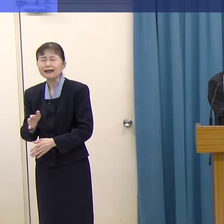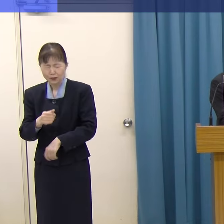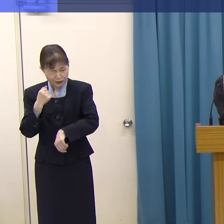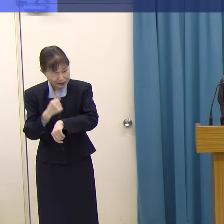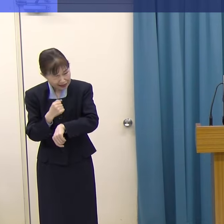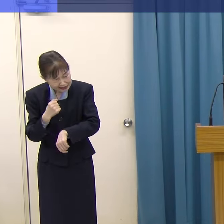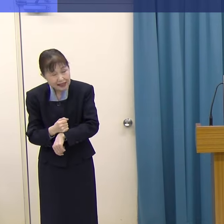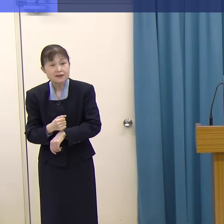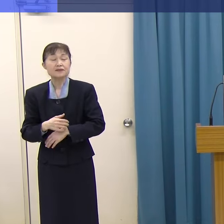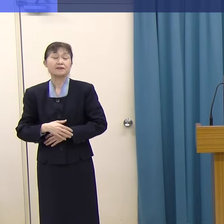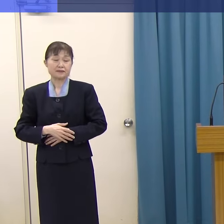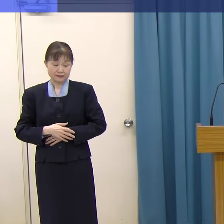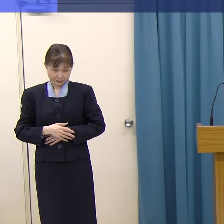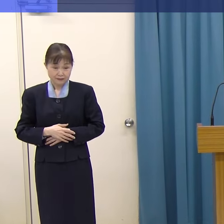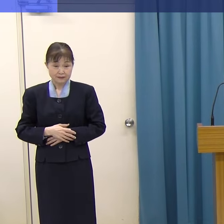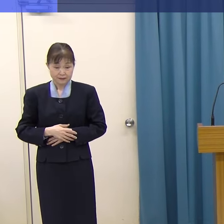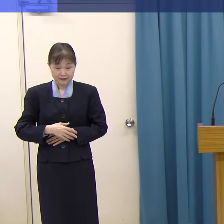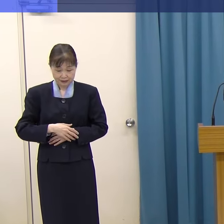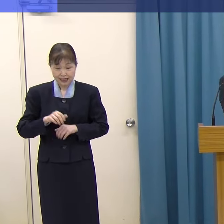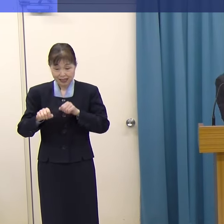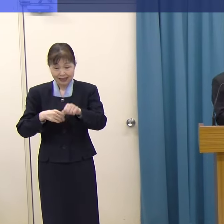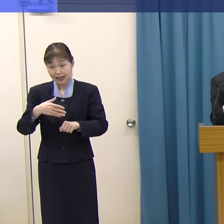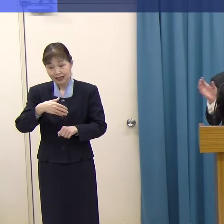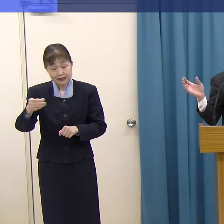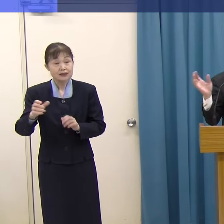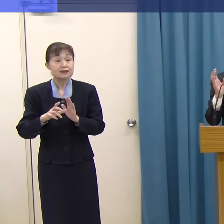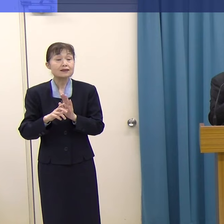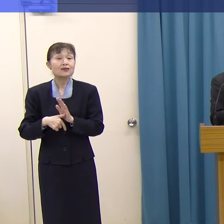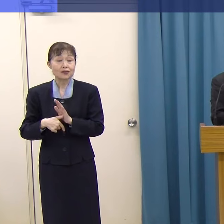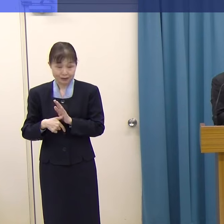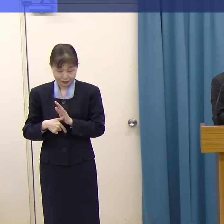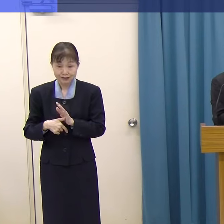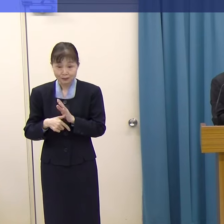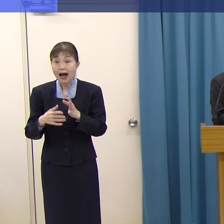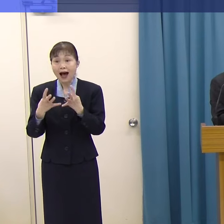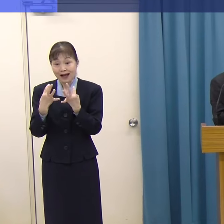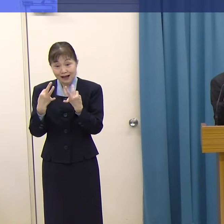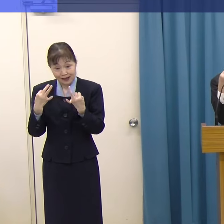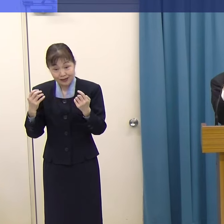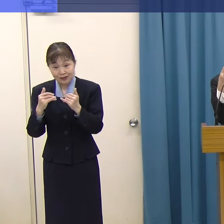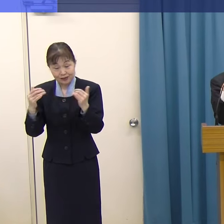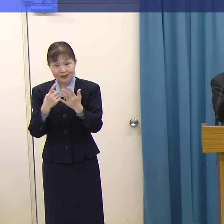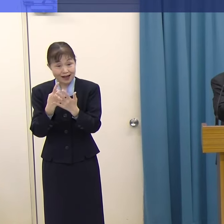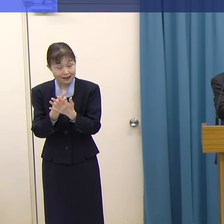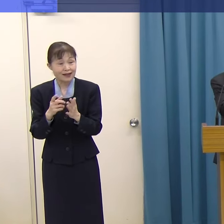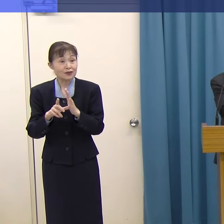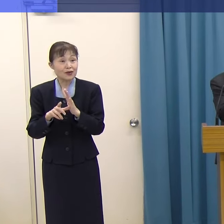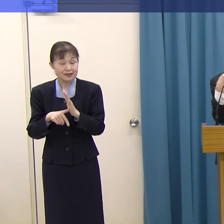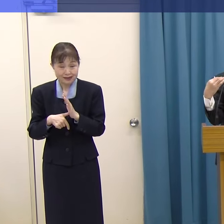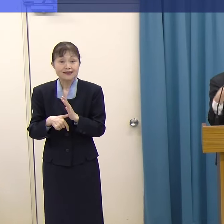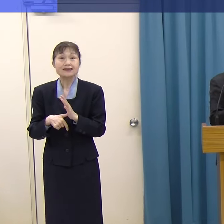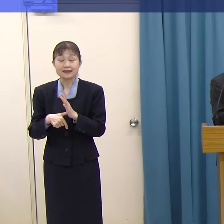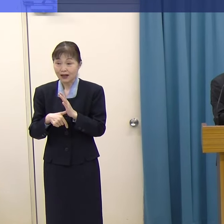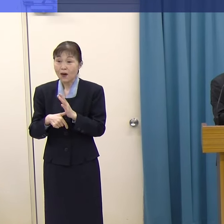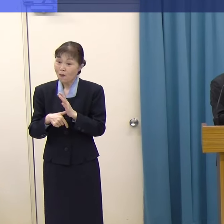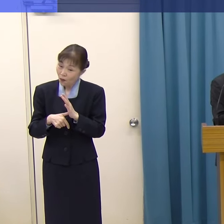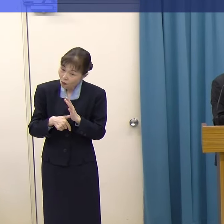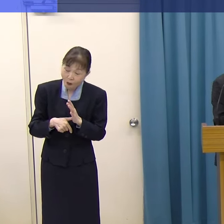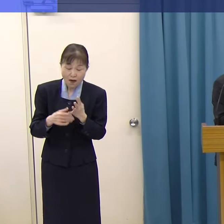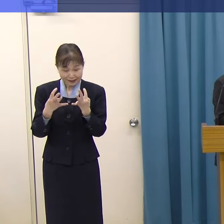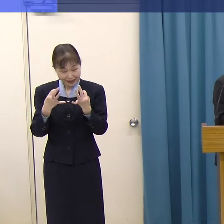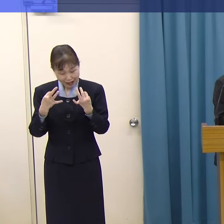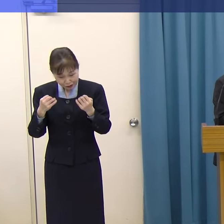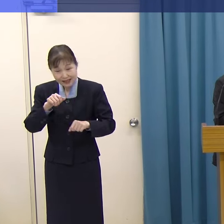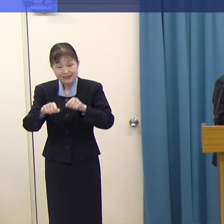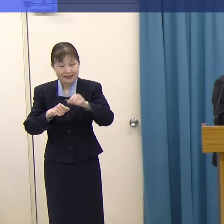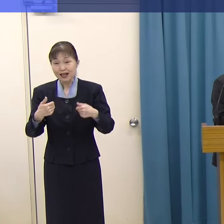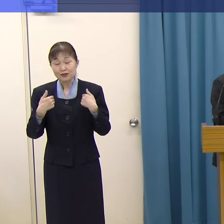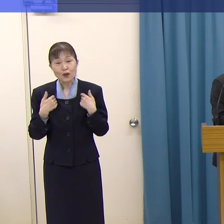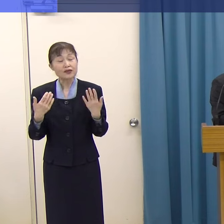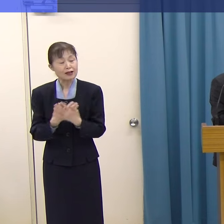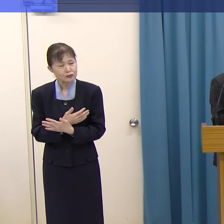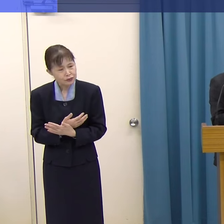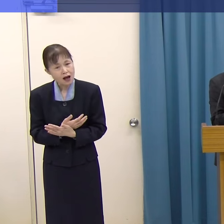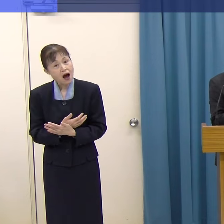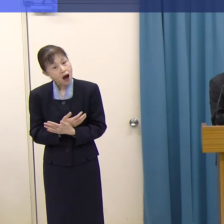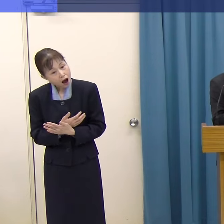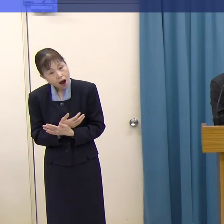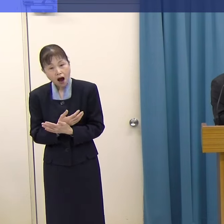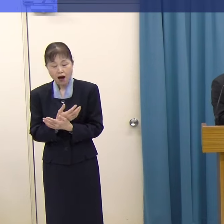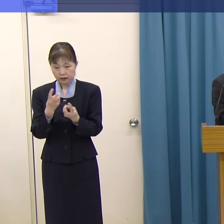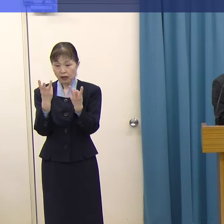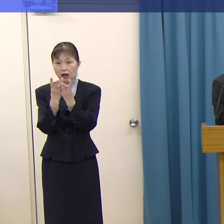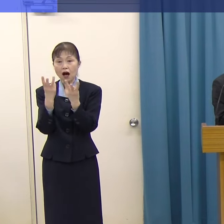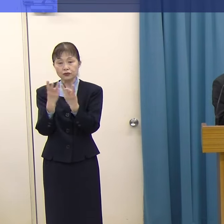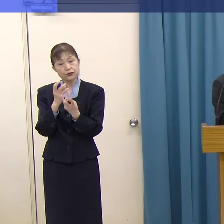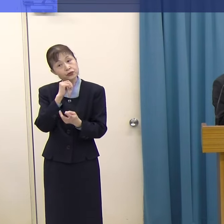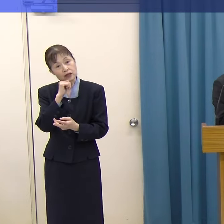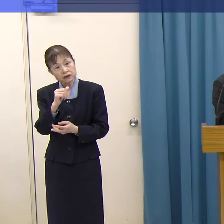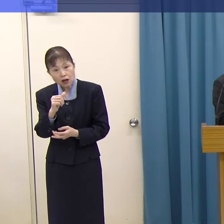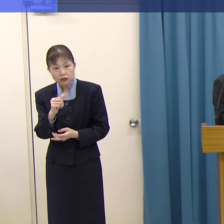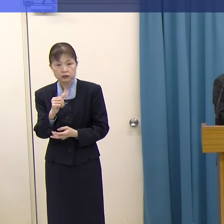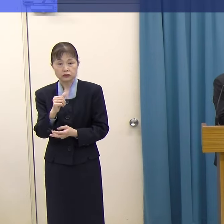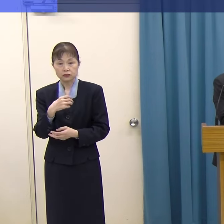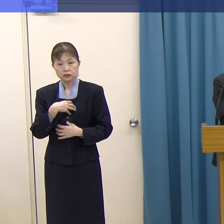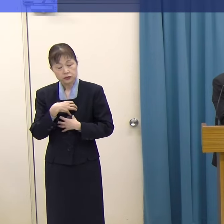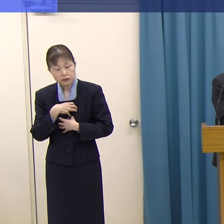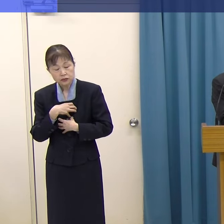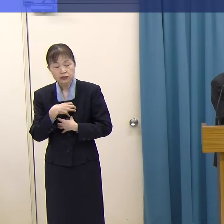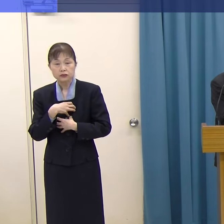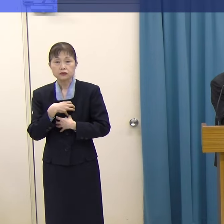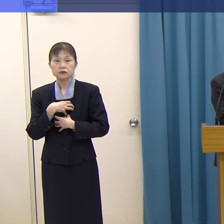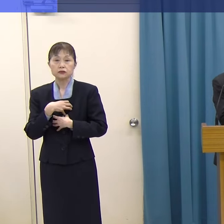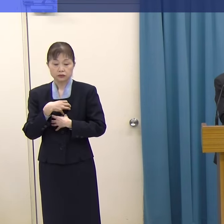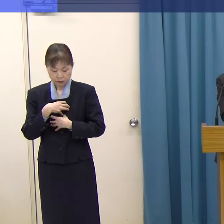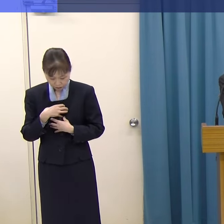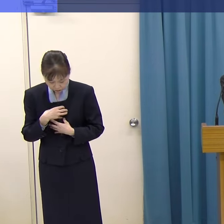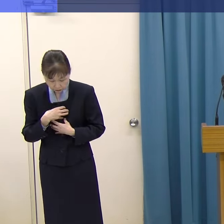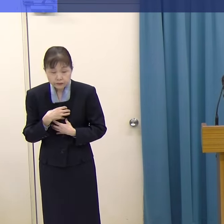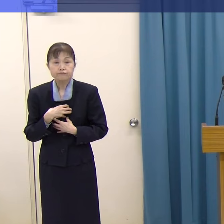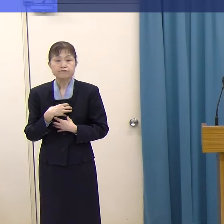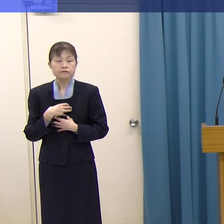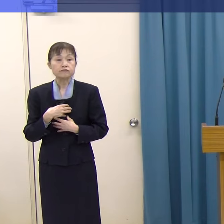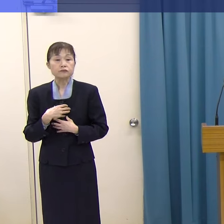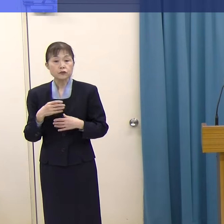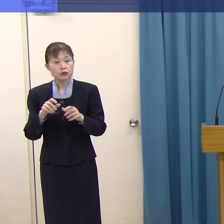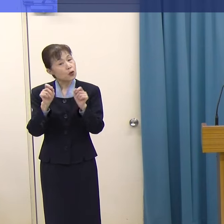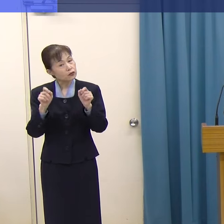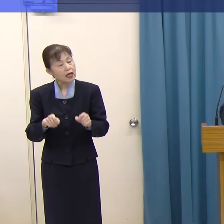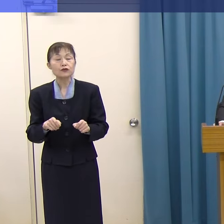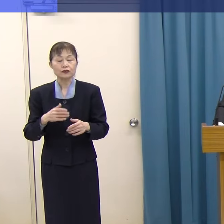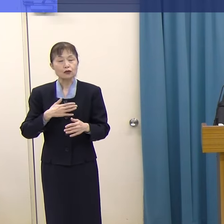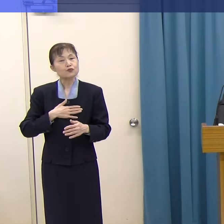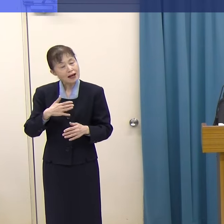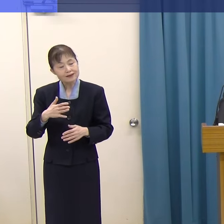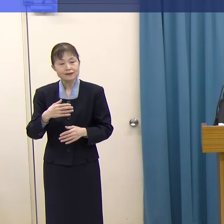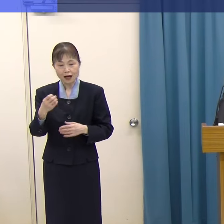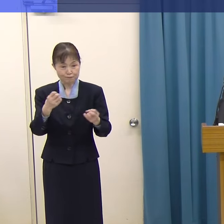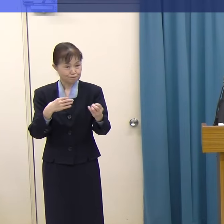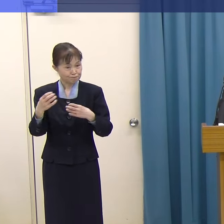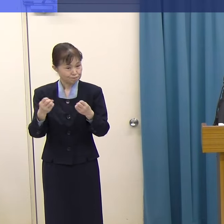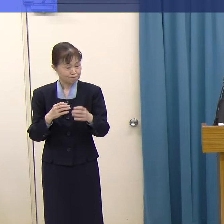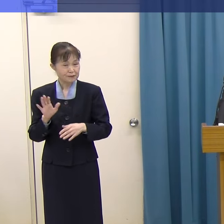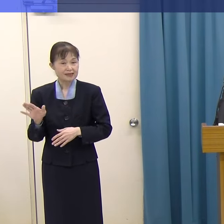それから、レンタサイクルで言いますと、多人数でお見えになって複走する場合もあり、レンタサイクルの台数が足りないではないか、といったお声というか不満が寄せられています。